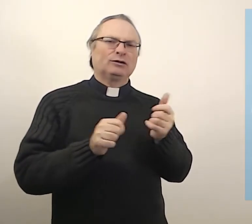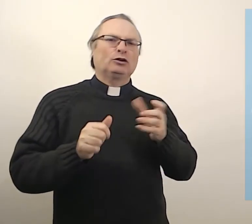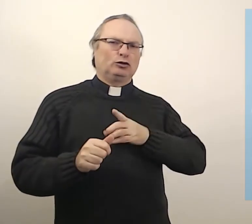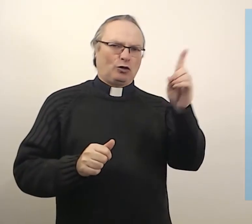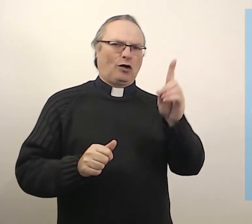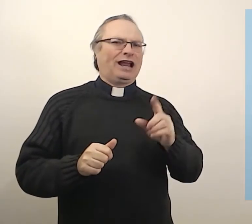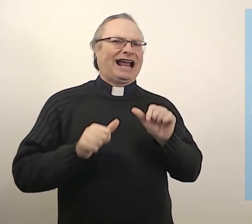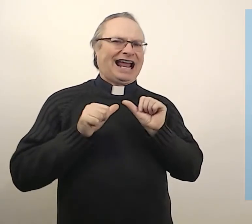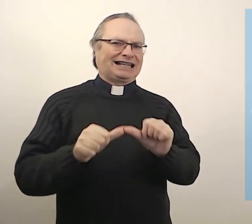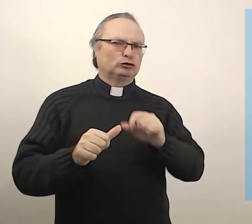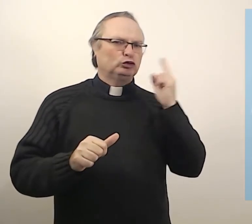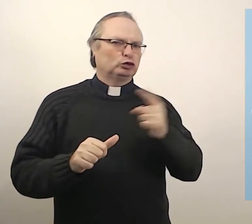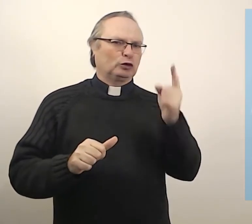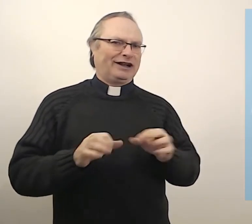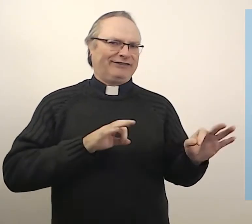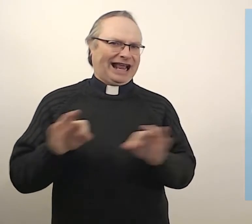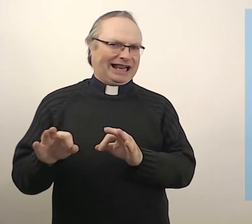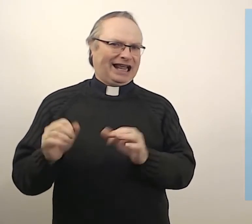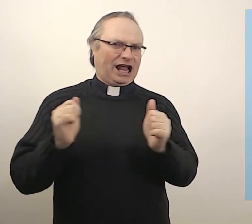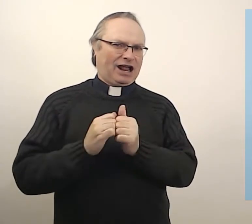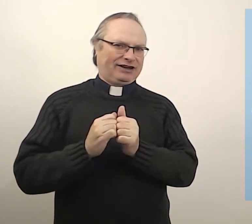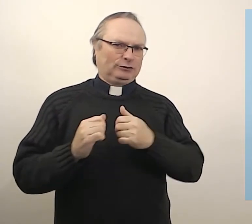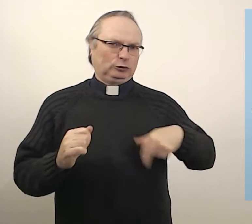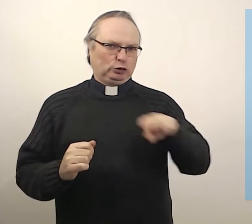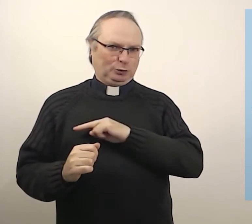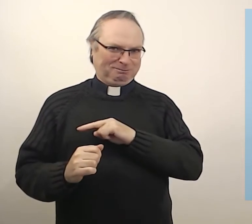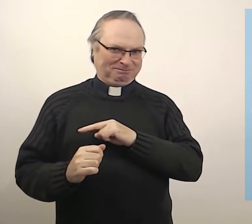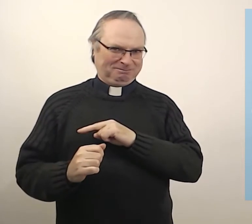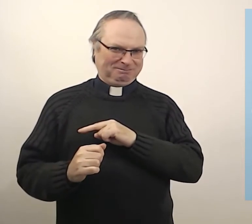Dieu reste toujours fidèle avec nous.